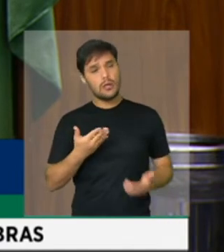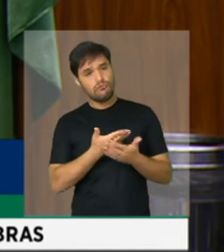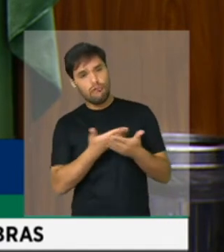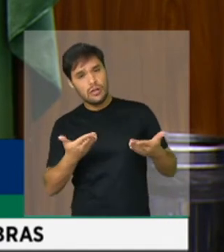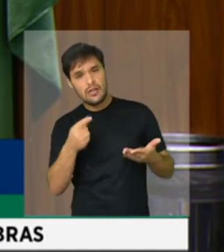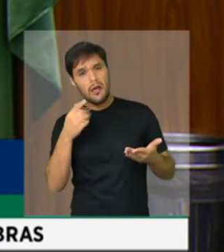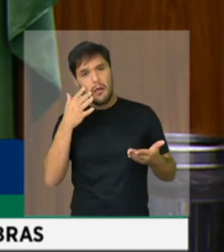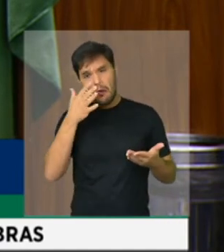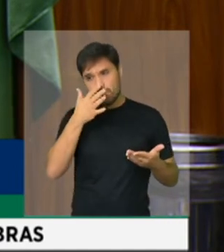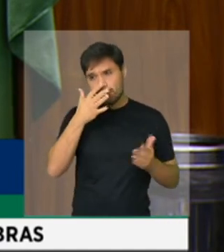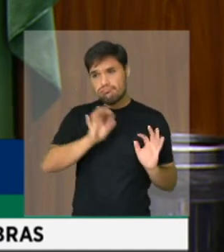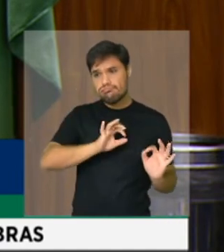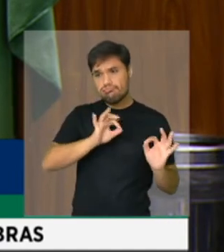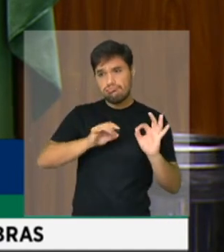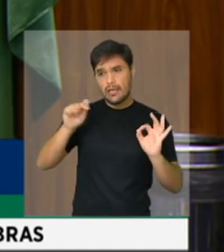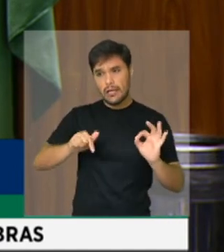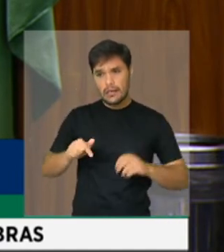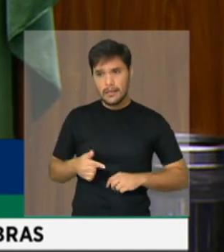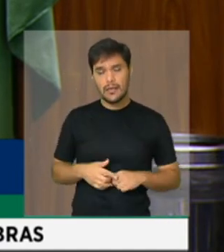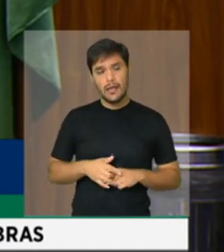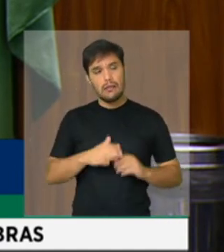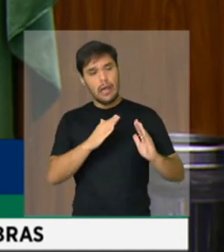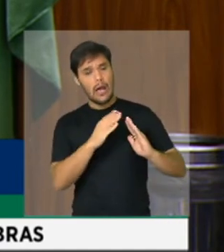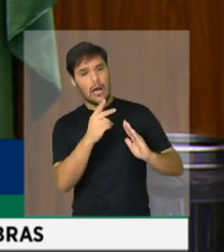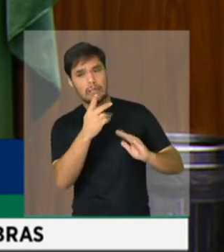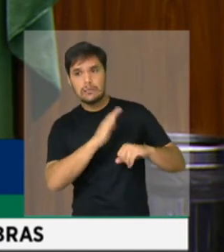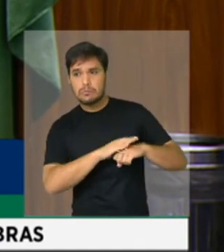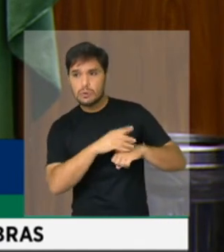IMPORTANTE QUE VOCÊ QUE ESTÁ NOS ACOMPANHANDO AGORA, NA SUA CASA, QUE ESTÁ ACOMPANHANDO